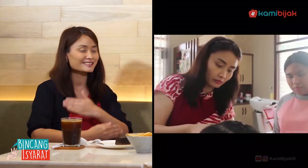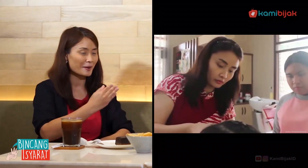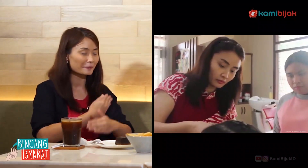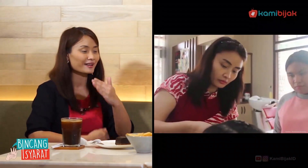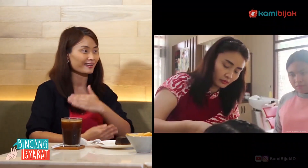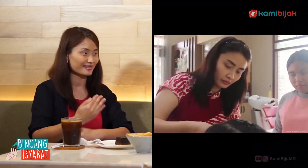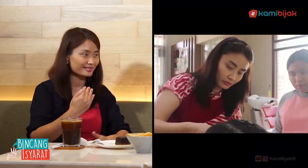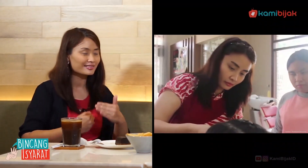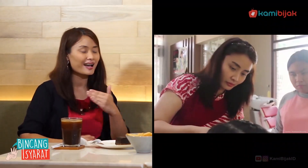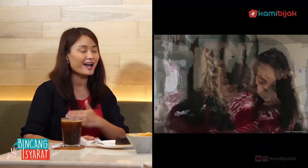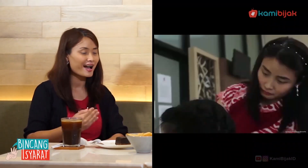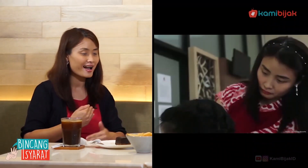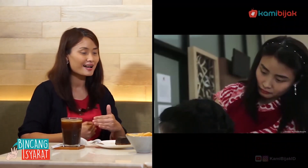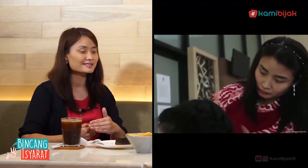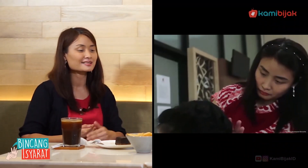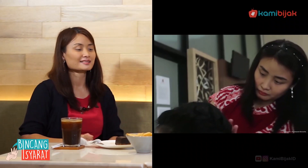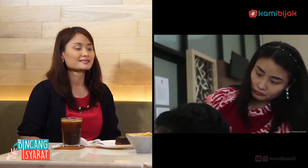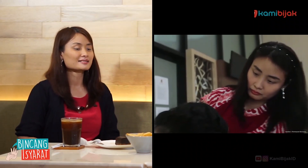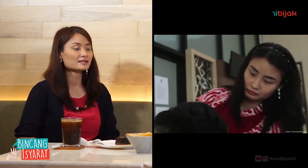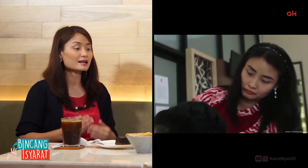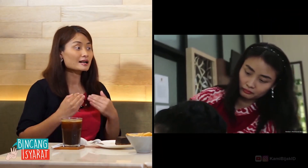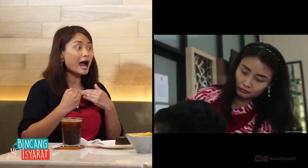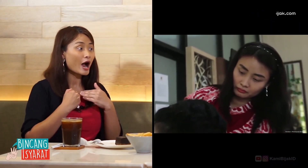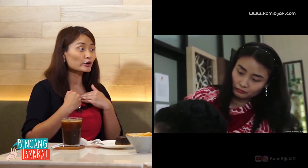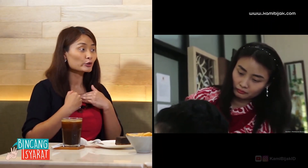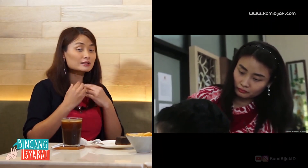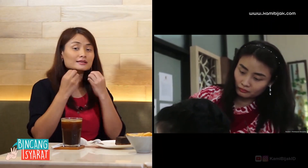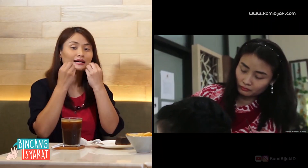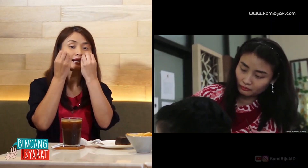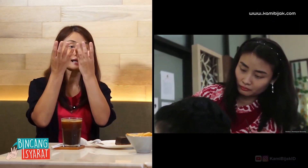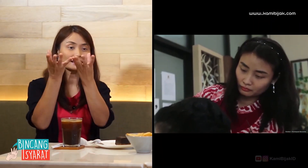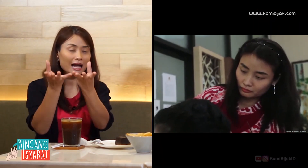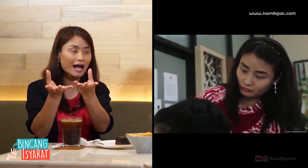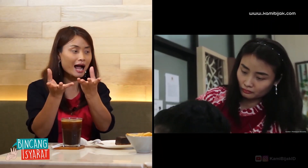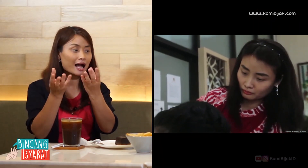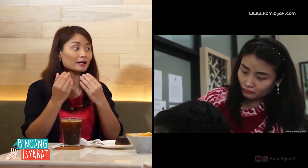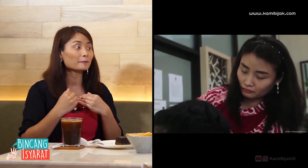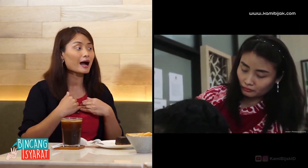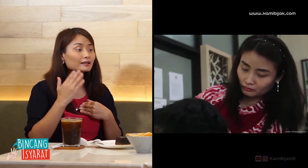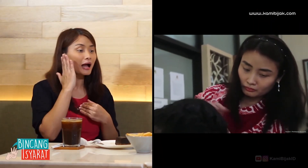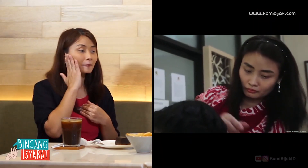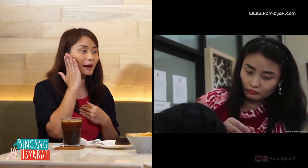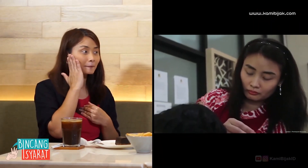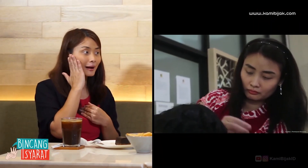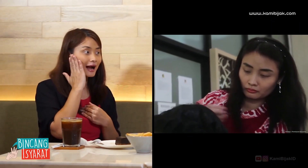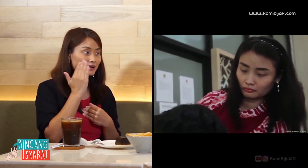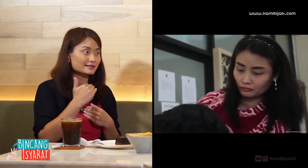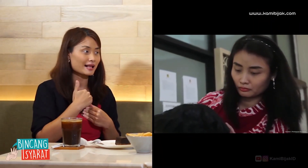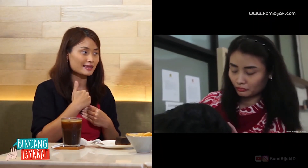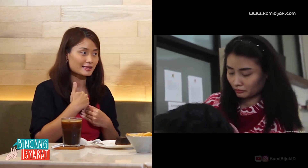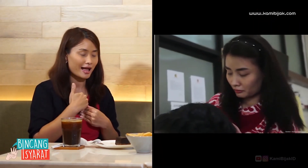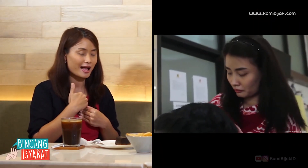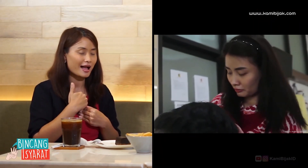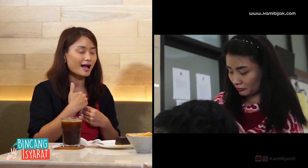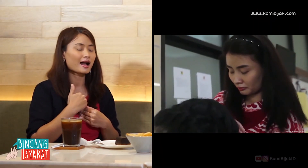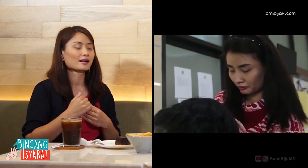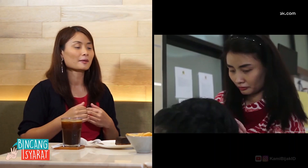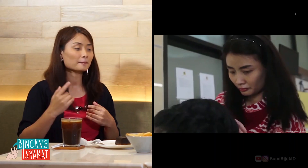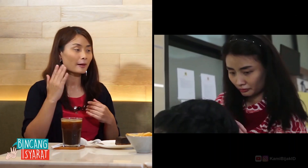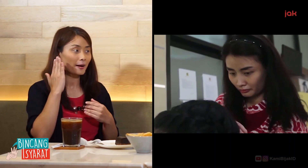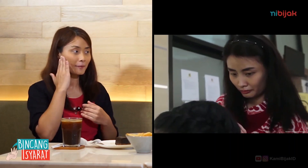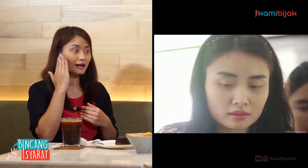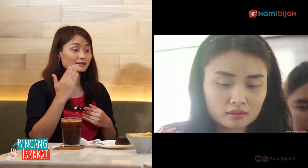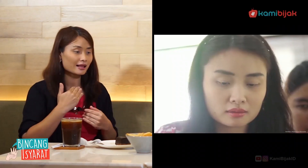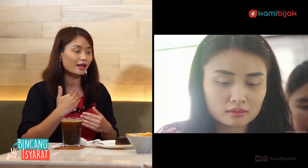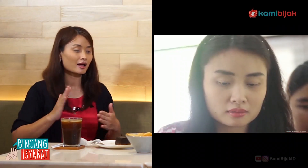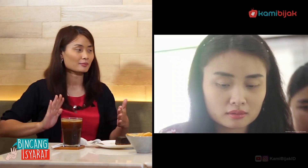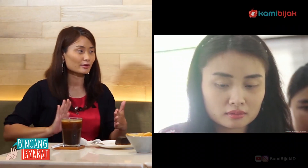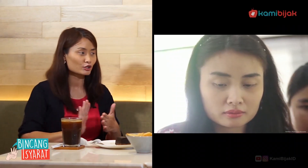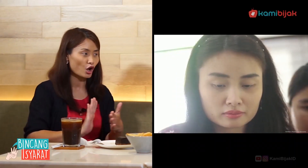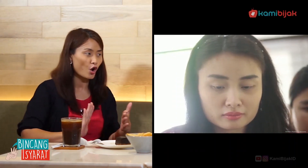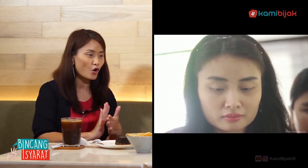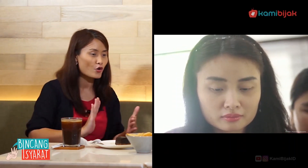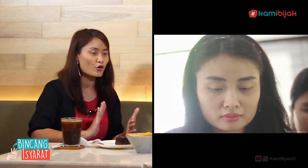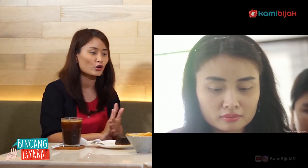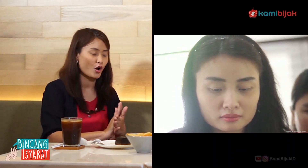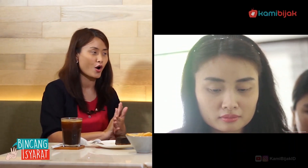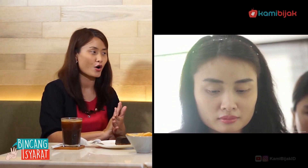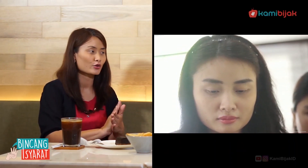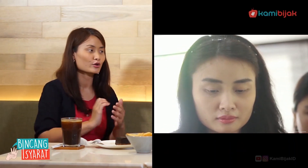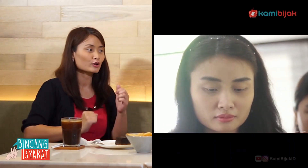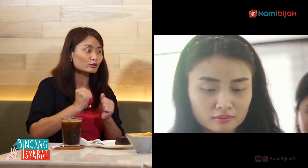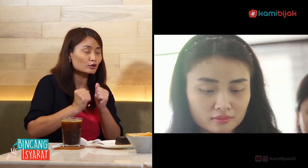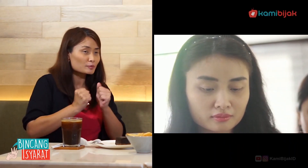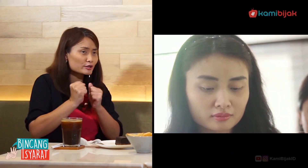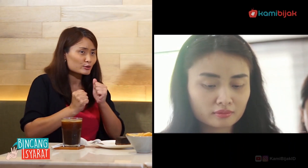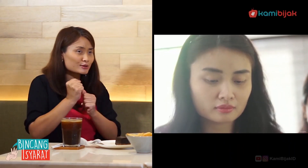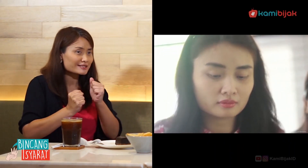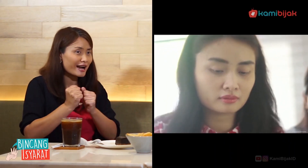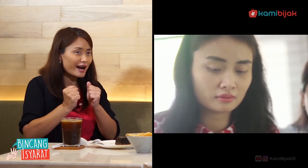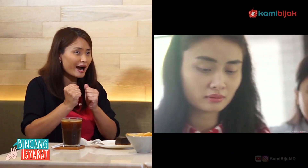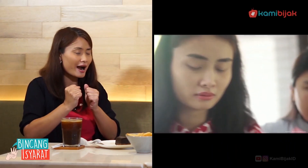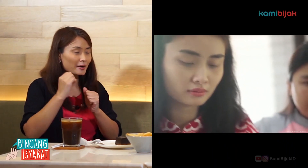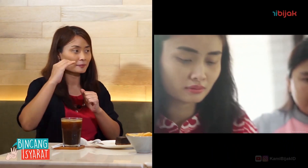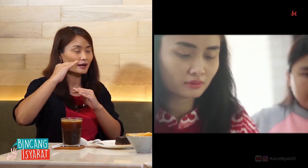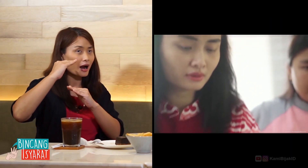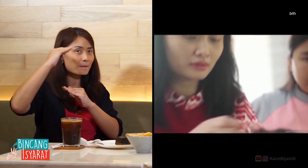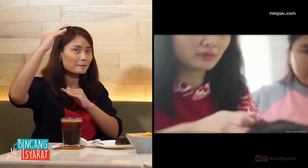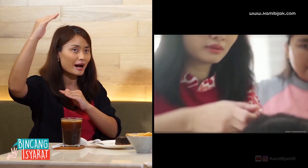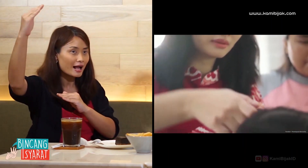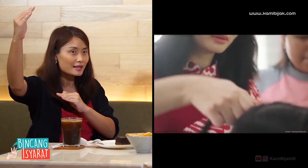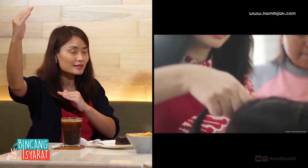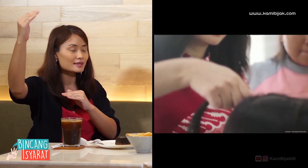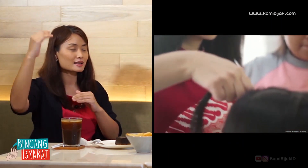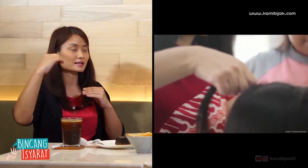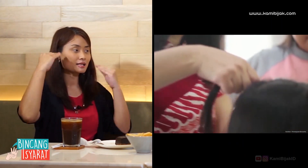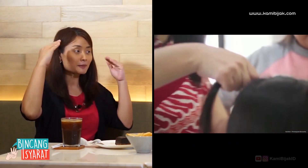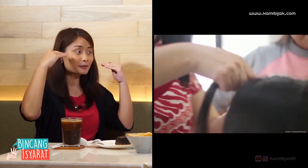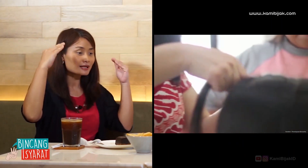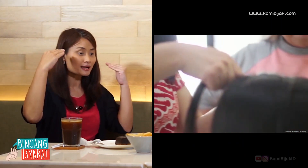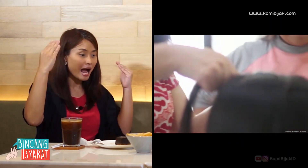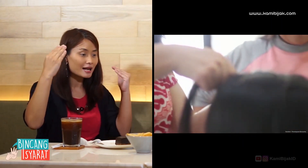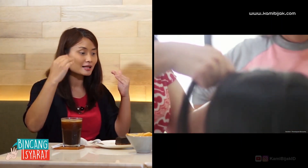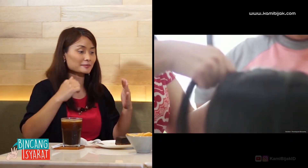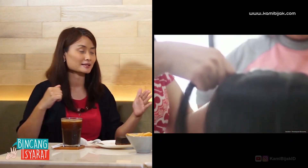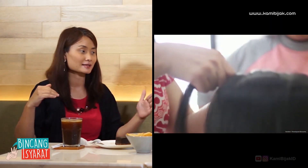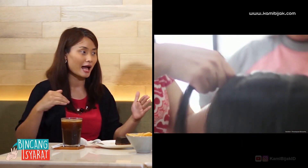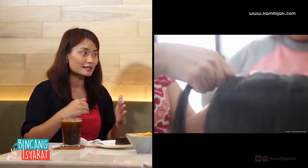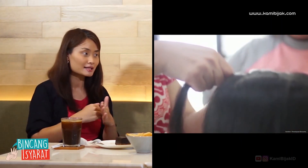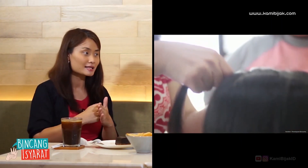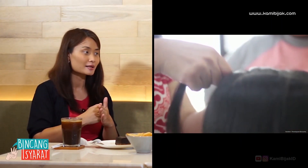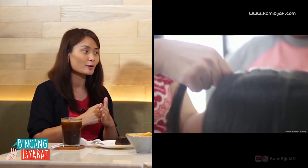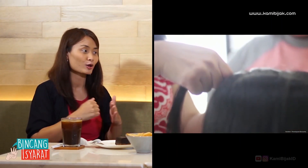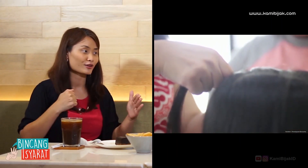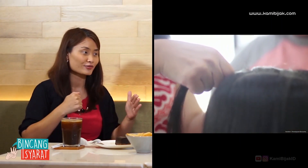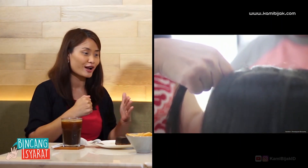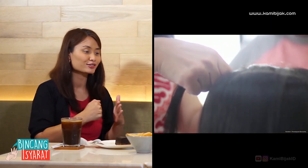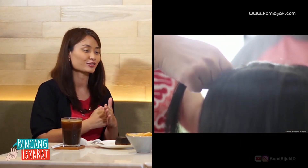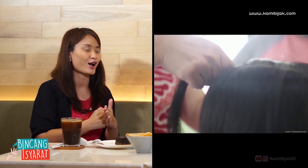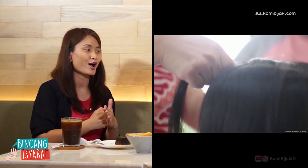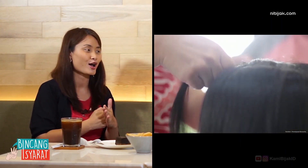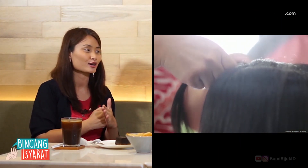Lalu aku cerita kepada mama saya dan mama saya mendorong untuk berusaha menggapai impian jadi motivator.